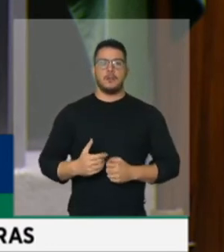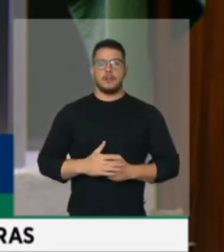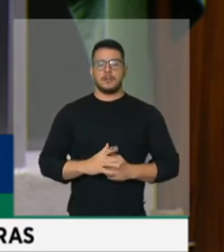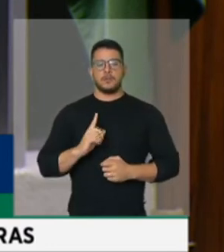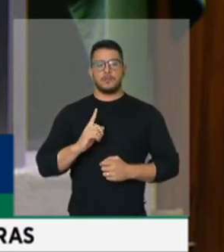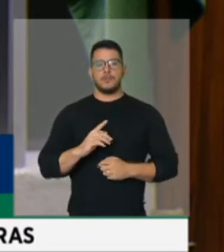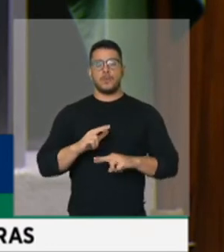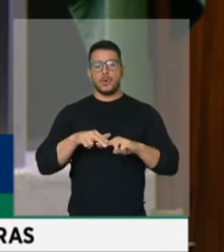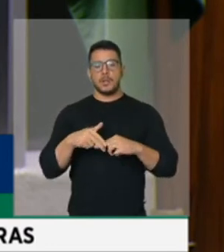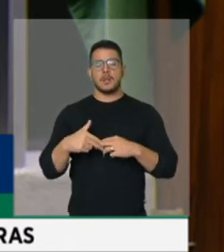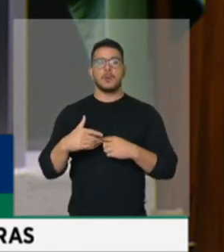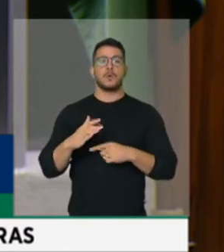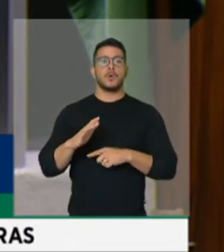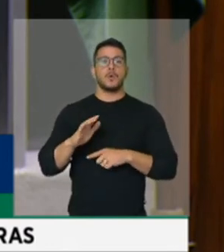LIBERAIS, PORTANTO... NÓS